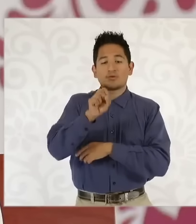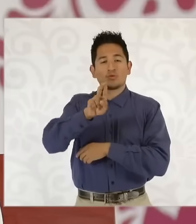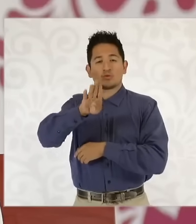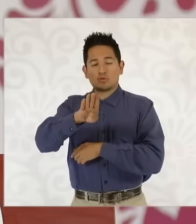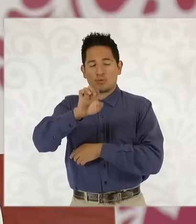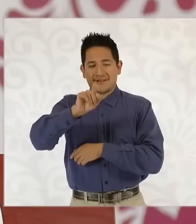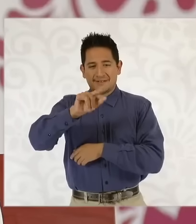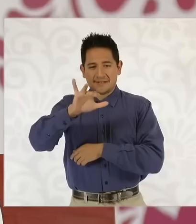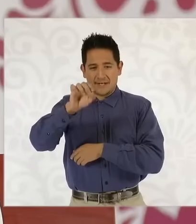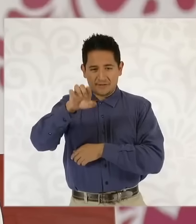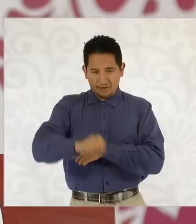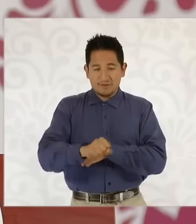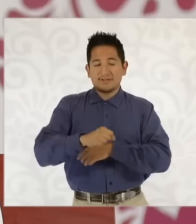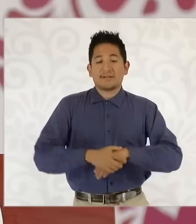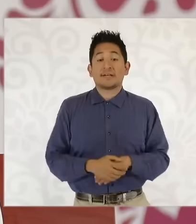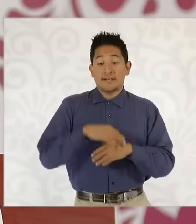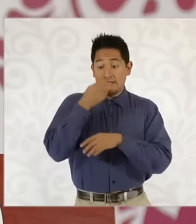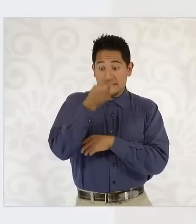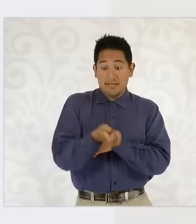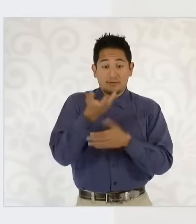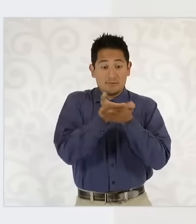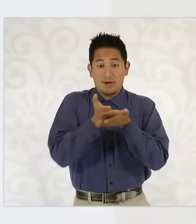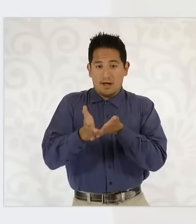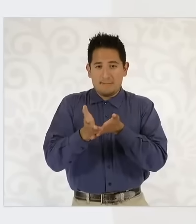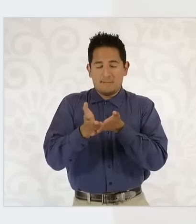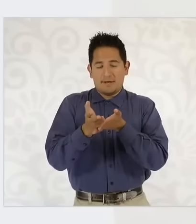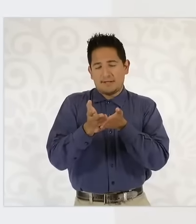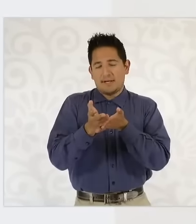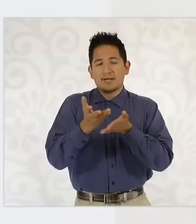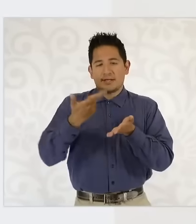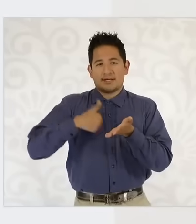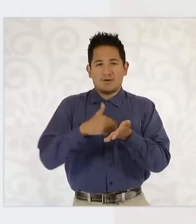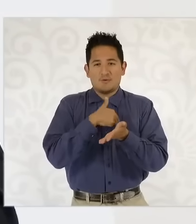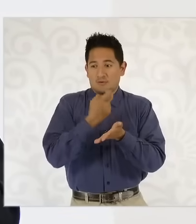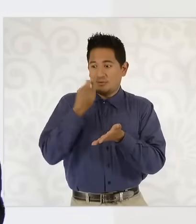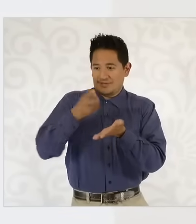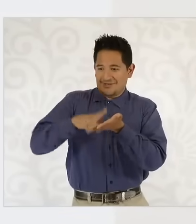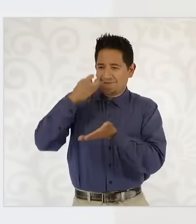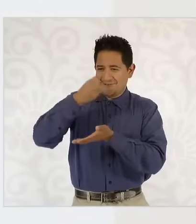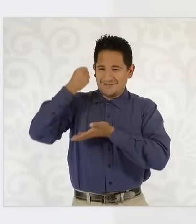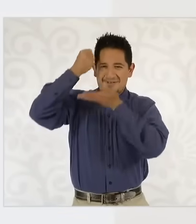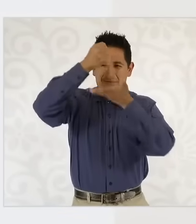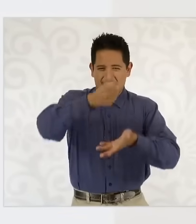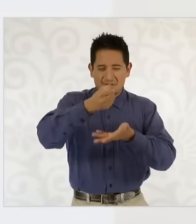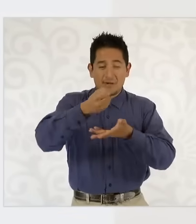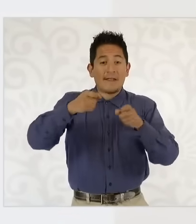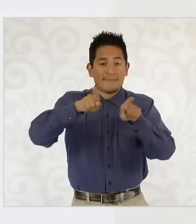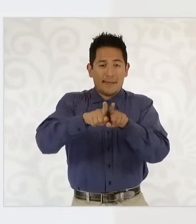eléctricas. Esto además con en esto en en esta inversión se van a incorporar tecnología de última